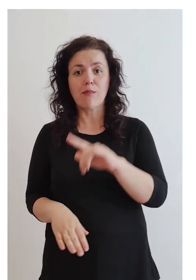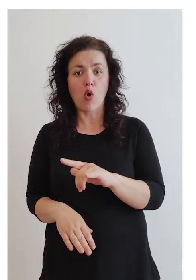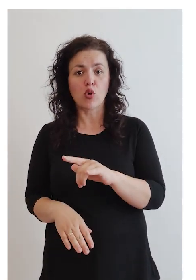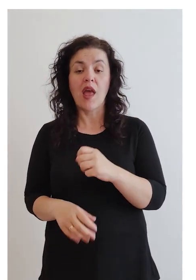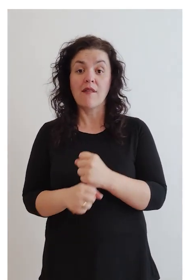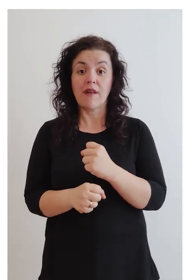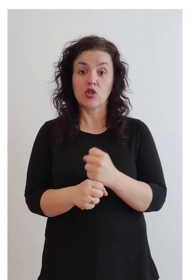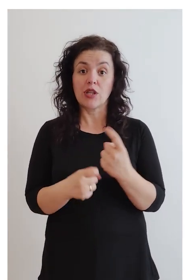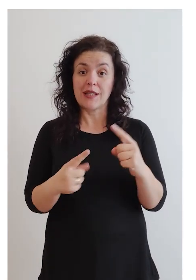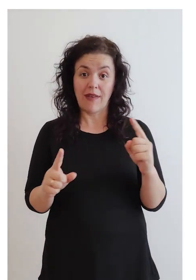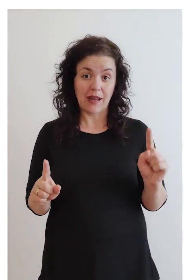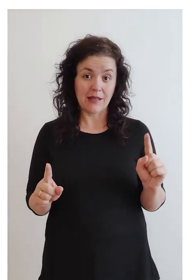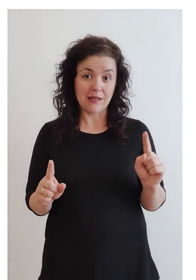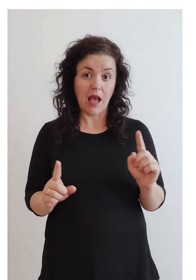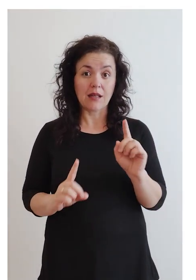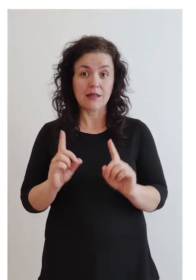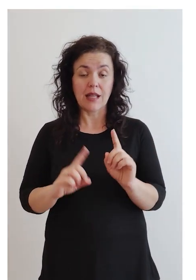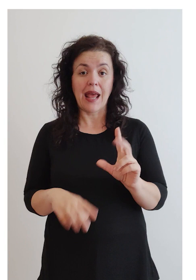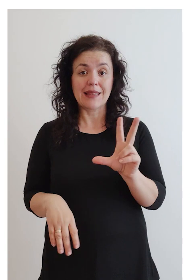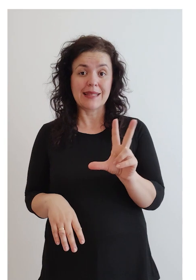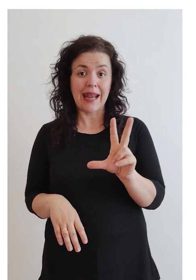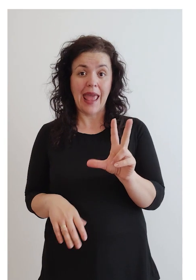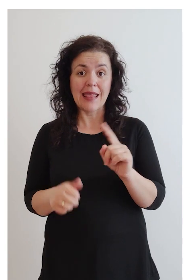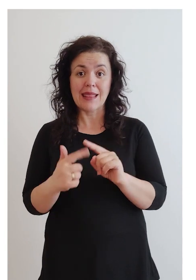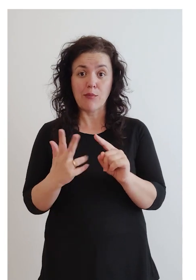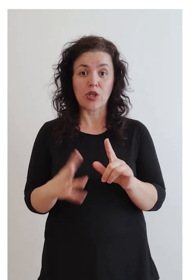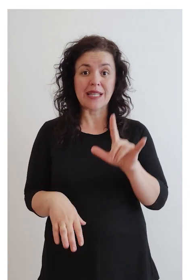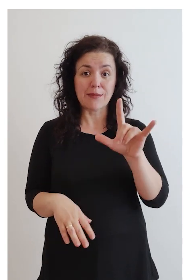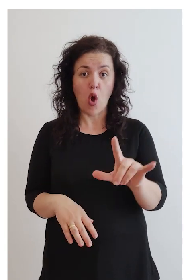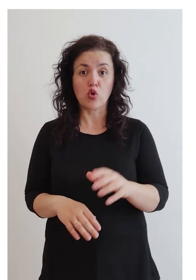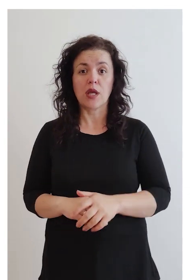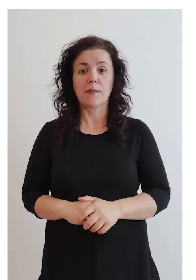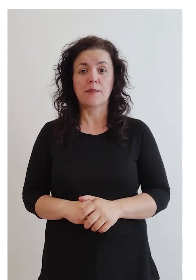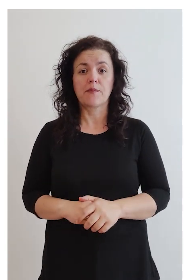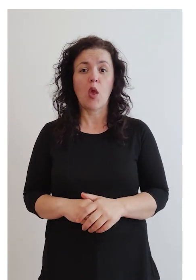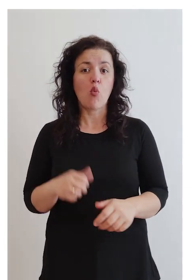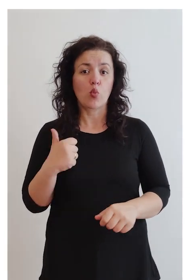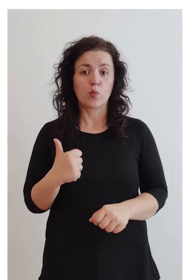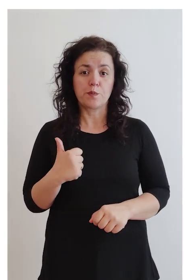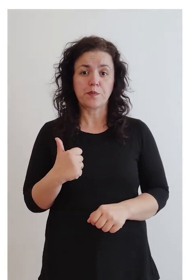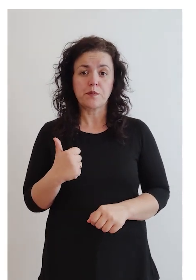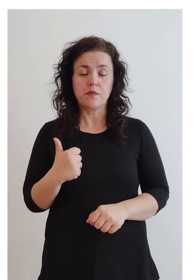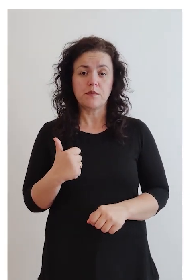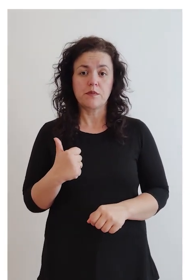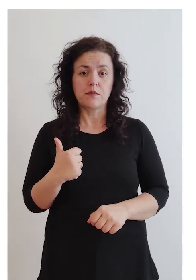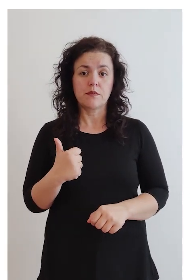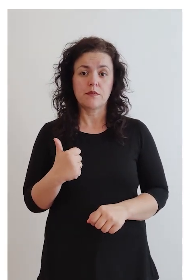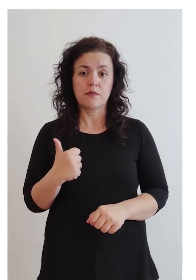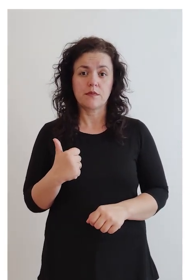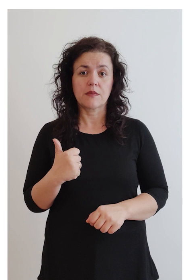1. Zboruri pe o distanță mai mică de 1500 km